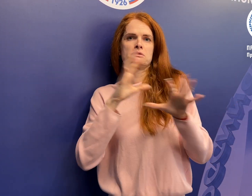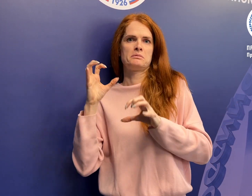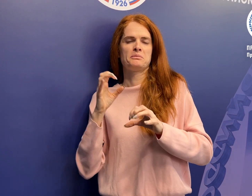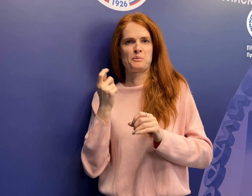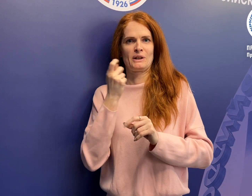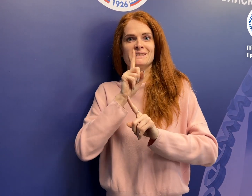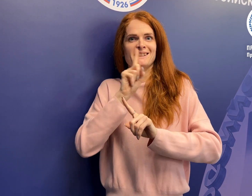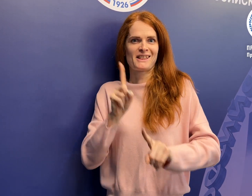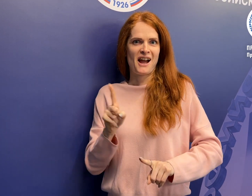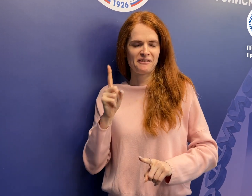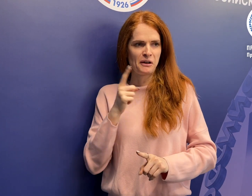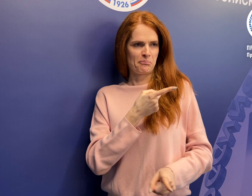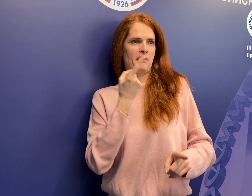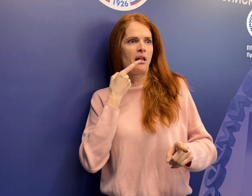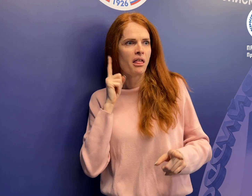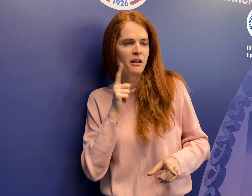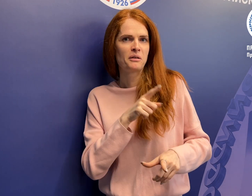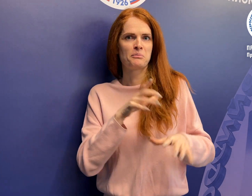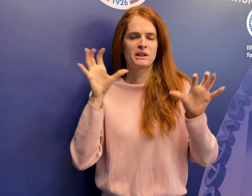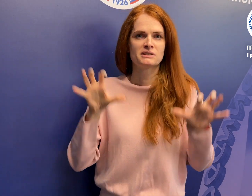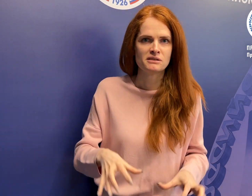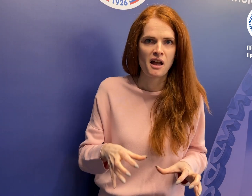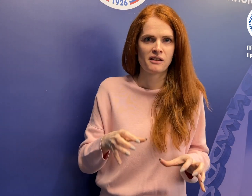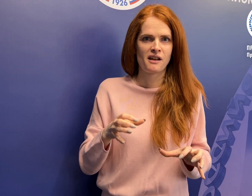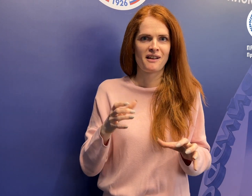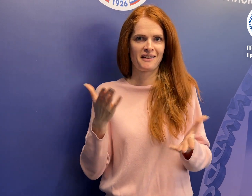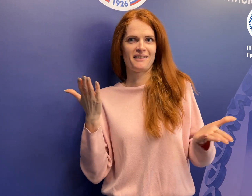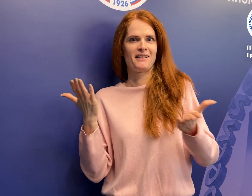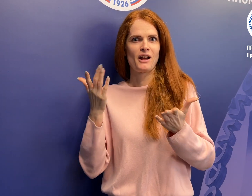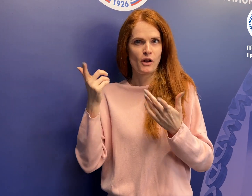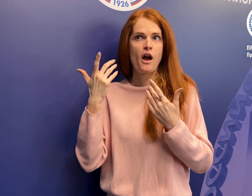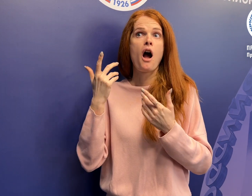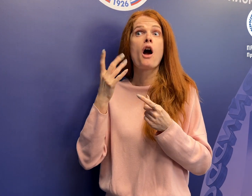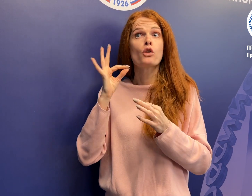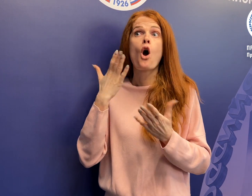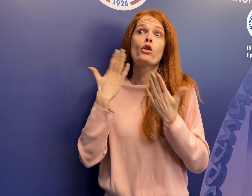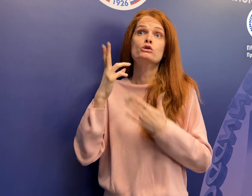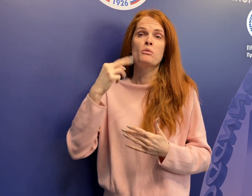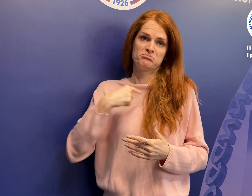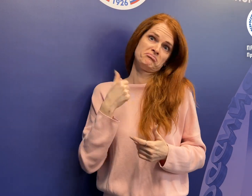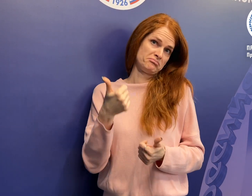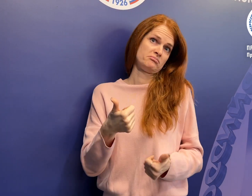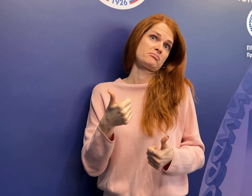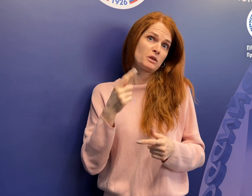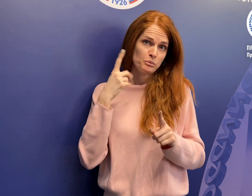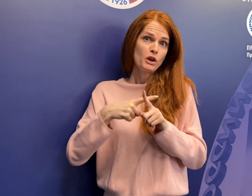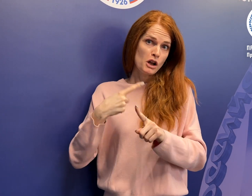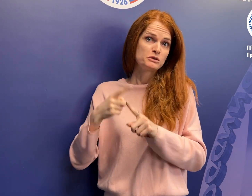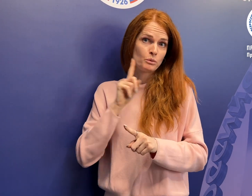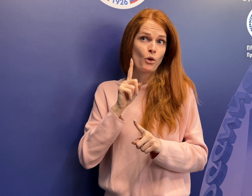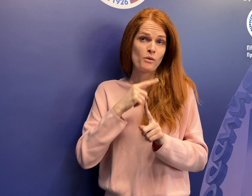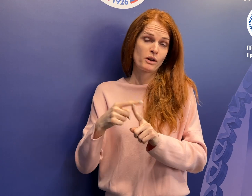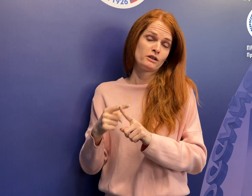У многих было странное восприятие, что глухой председатель может работать, но относятся ко мне хорошо, положительно.